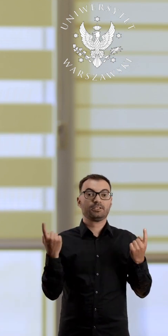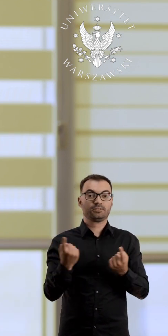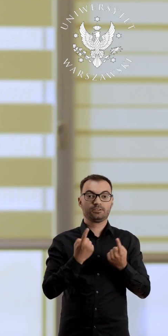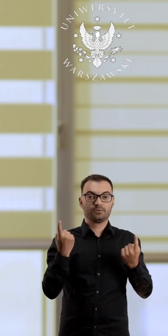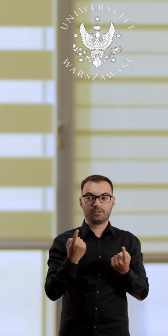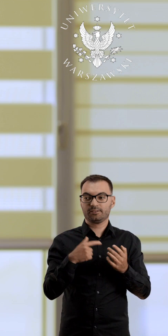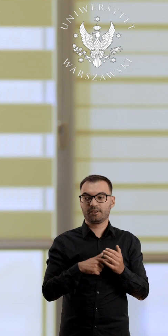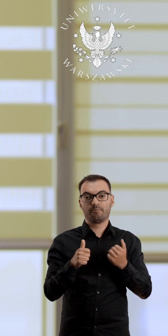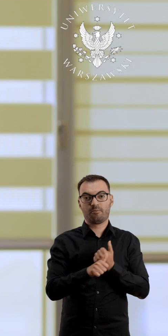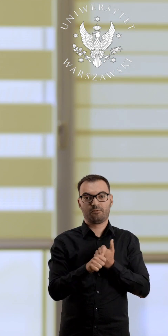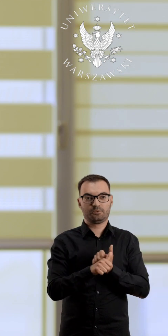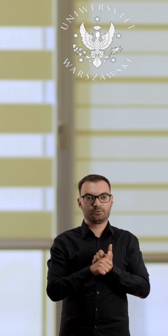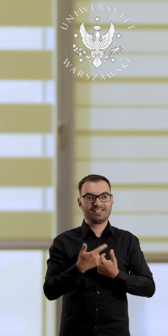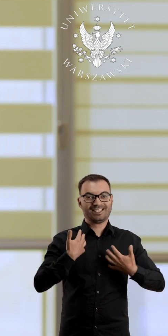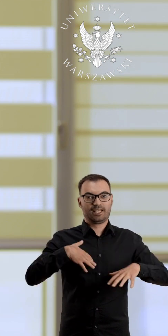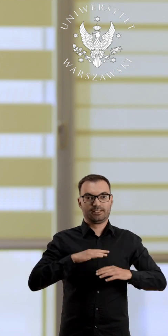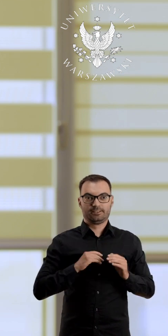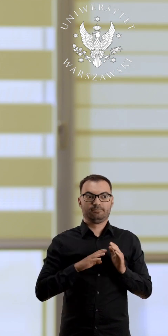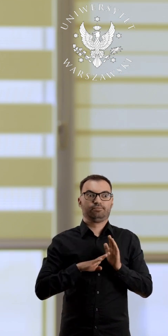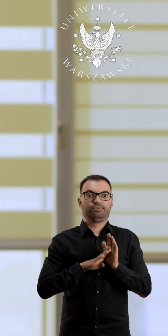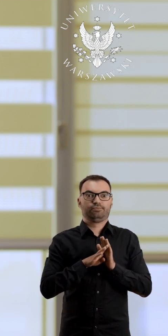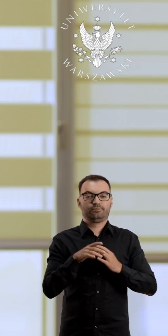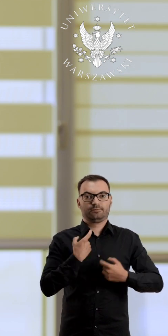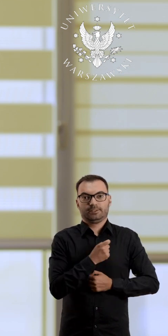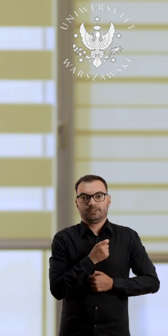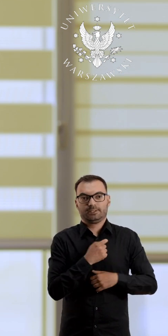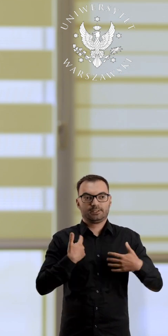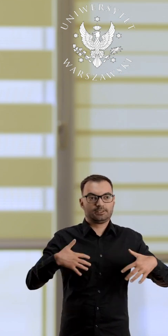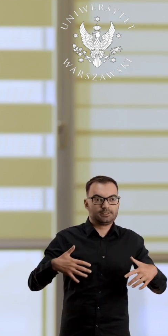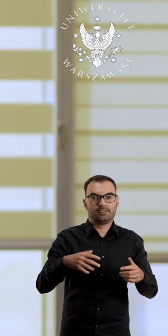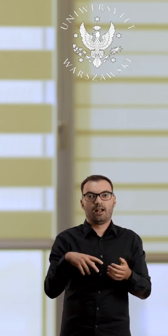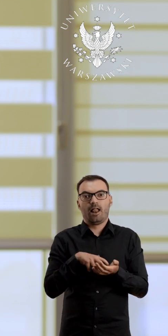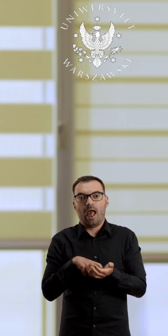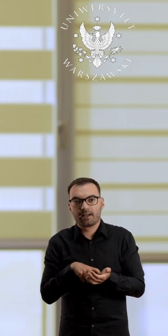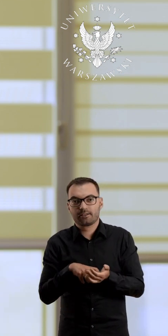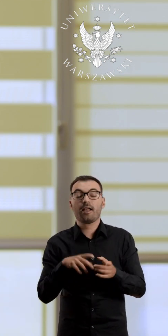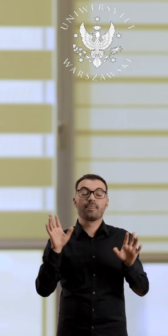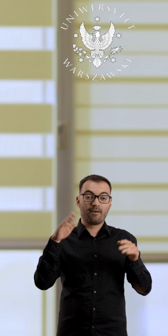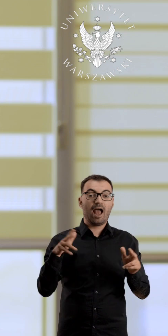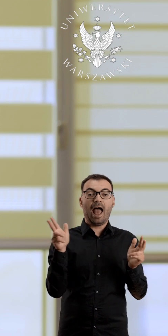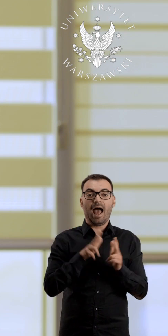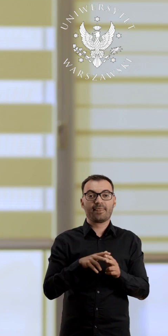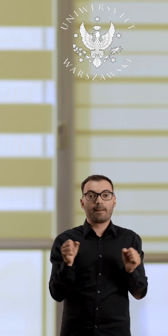która może podnosić poziom naszego stresu. Może wzbudzać strach, lęk, a także ataki paniki.